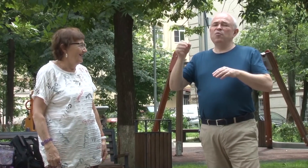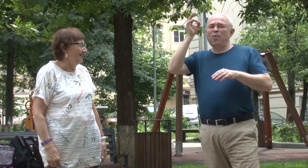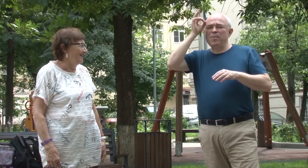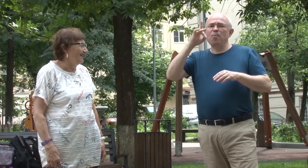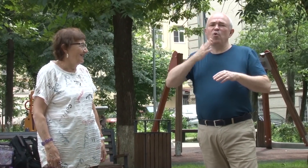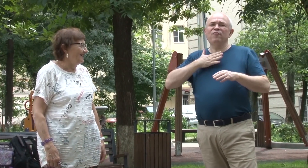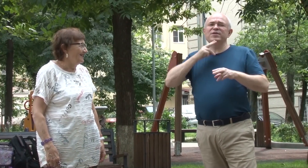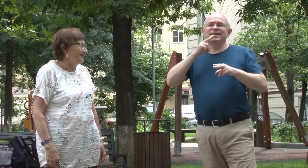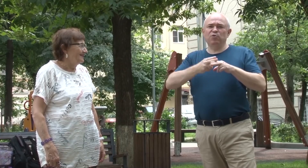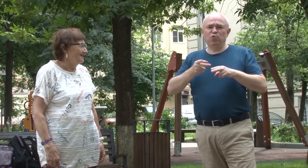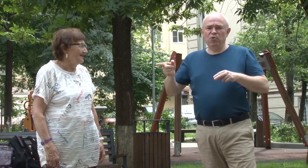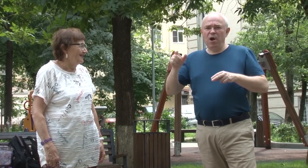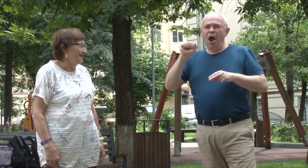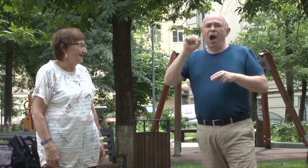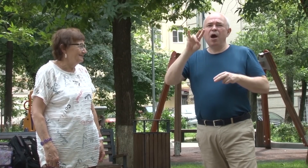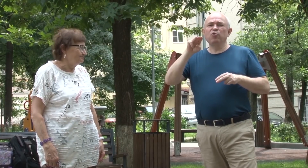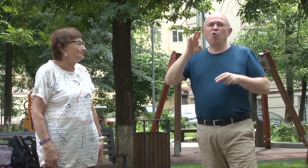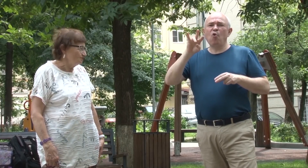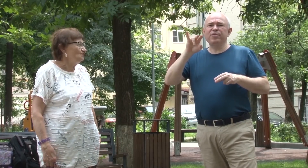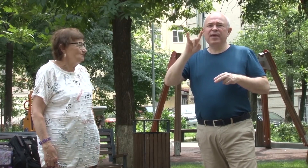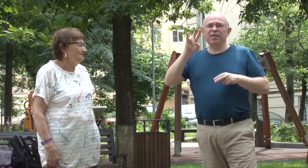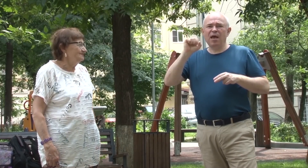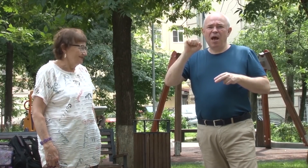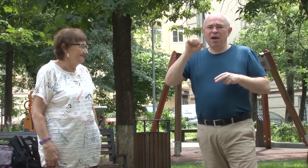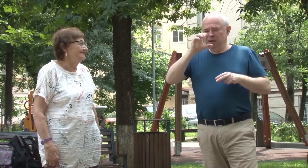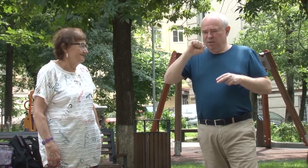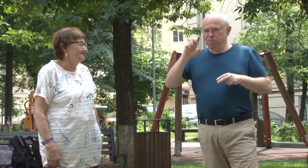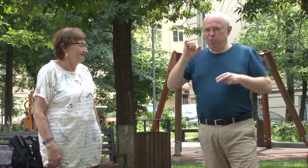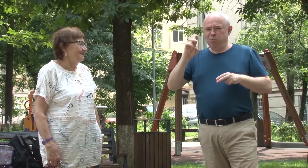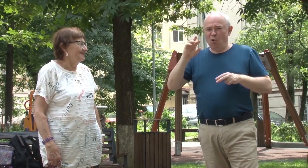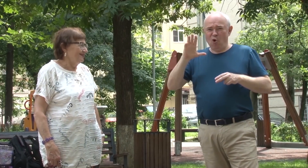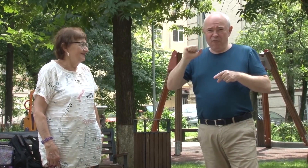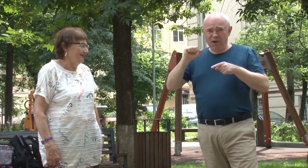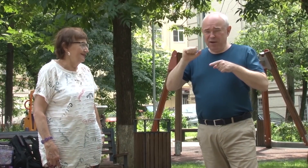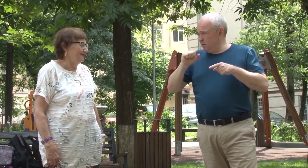Нина Александровна упомянула про свою сестру Антонину Бубнову.